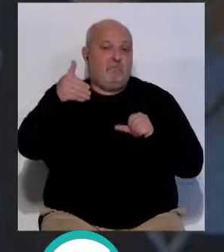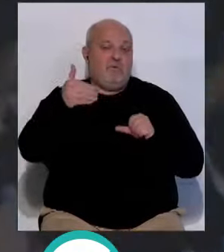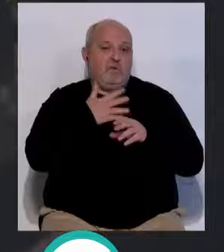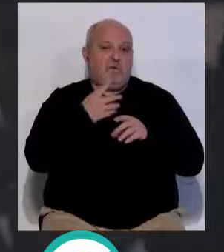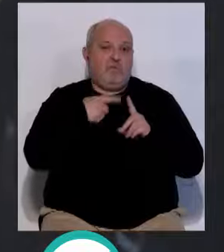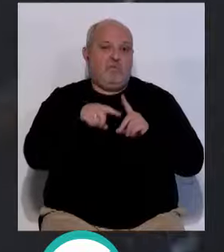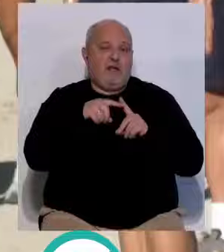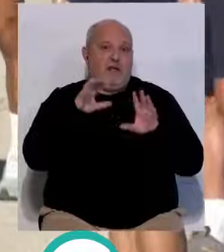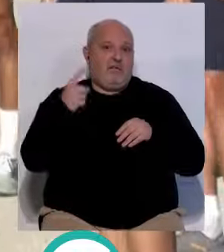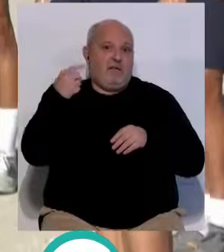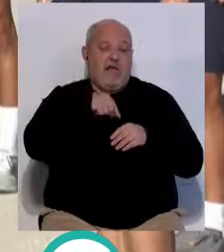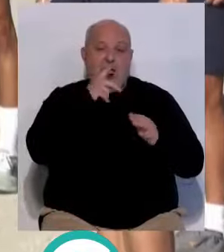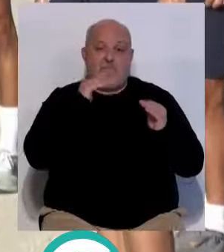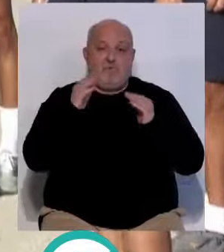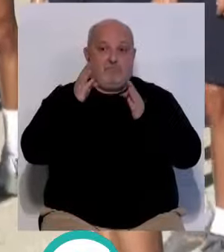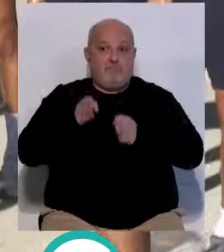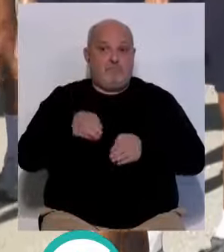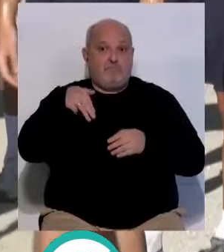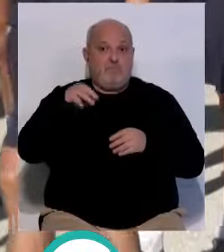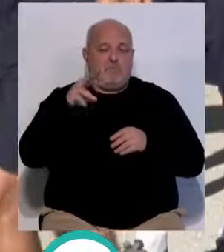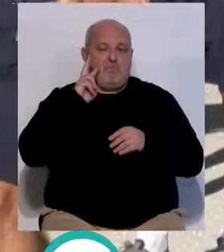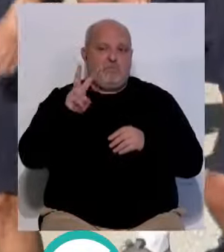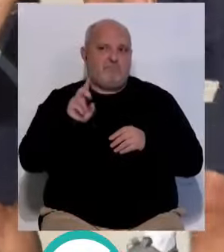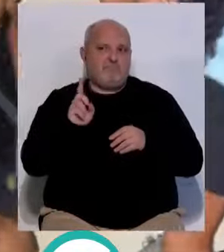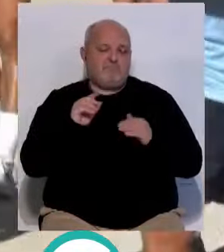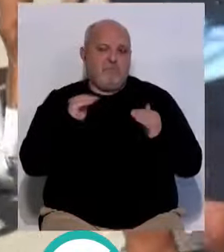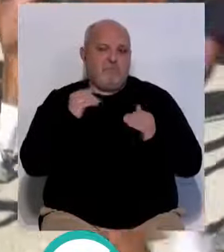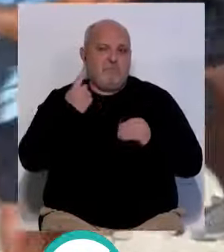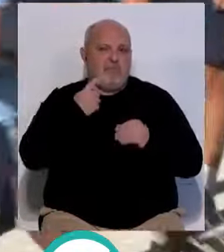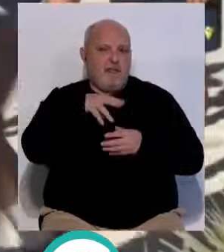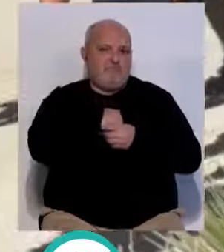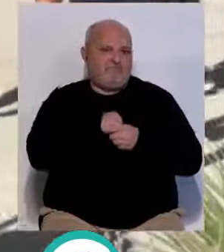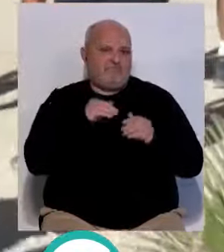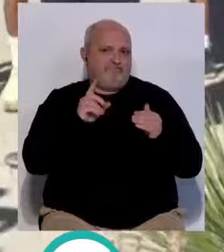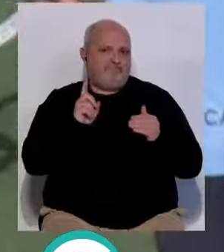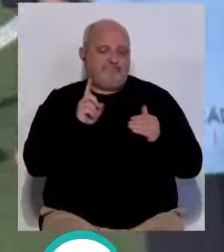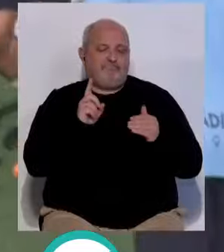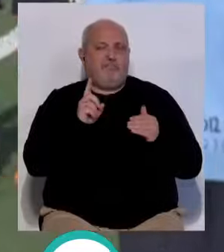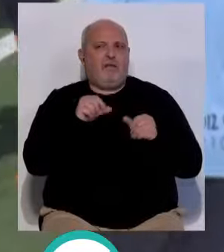del c pero yo hoy por hoy eh No lo veo para ser Y mira que yo creo que ha hecho partido chaval